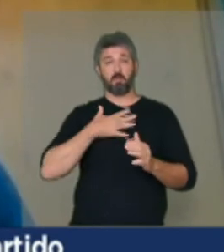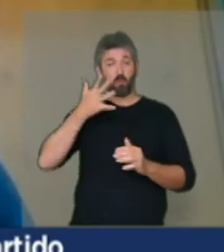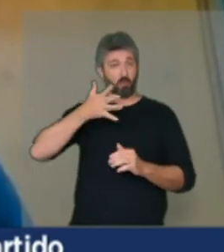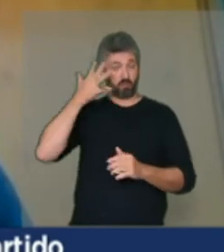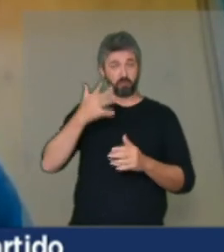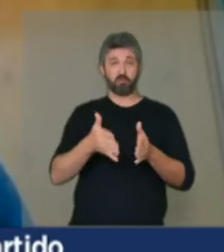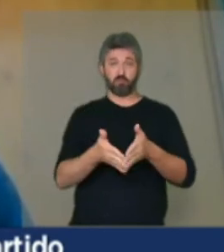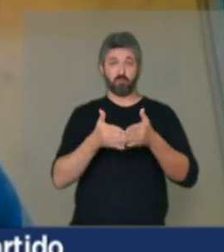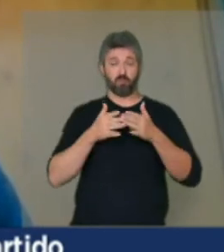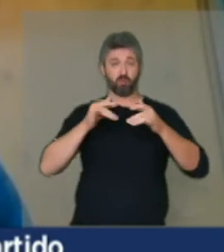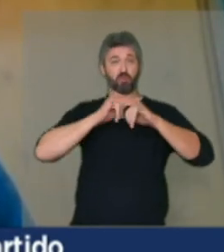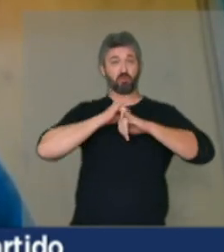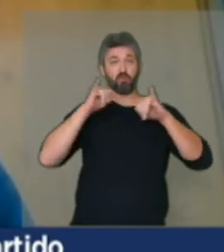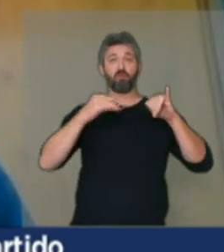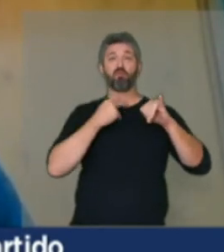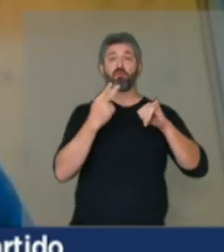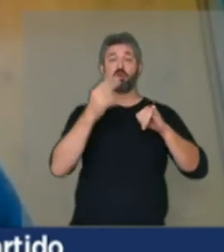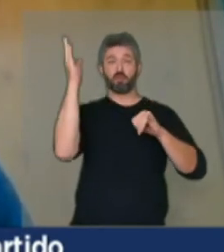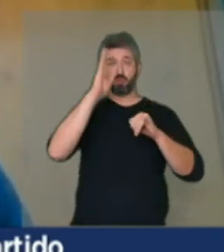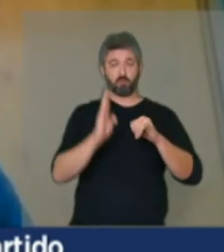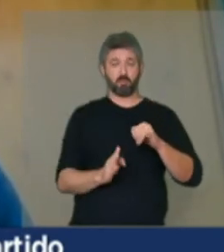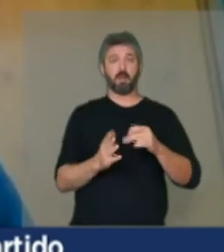EXEMPLO. EU PEÇO QUE ESSE MEU PRONUNCIAMENTO SEJA INCLUÍDO NA VOZ DO BRASIL E AGRADEÇO,